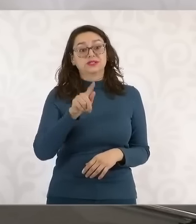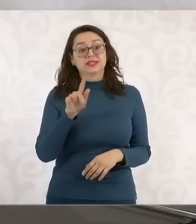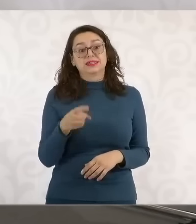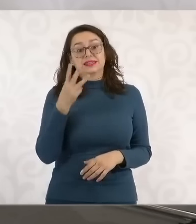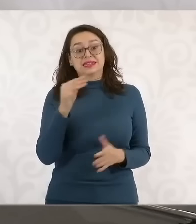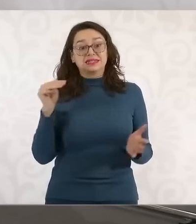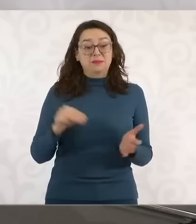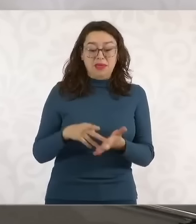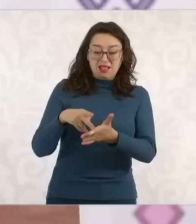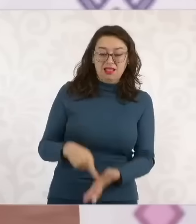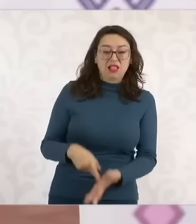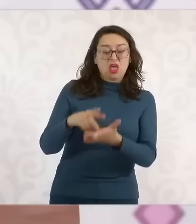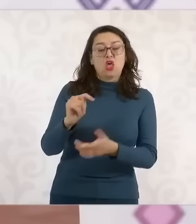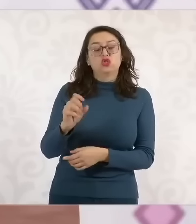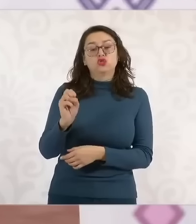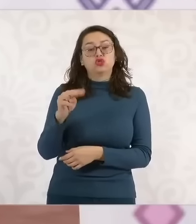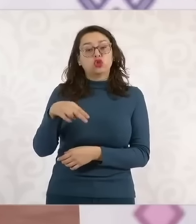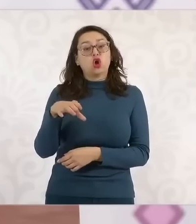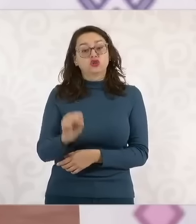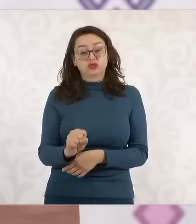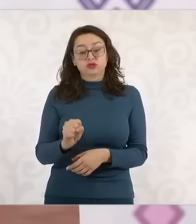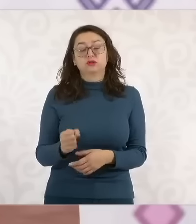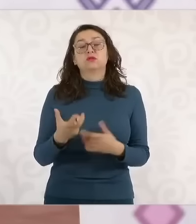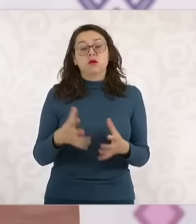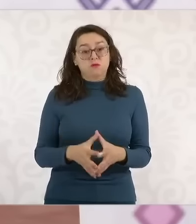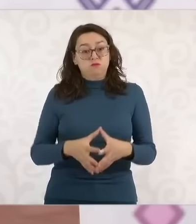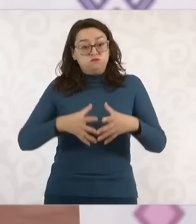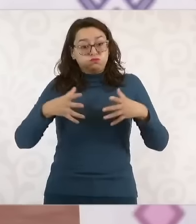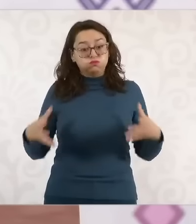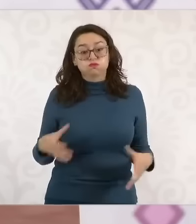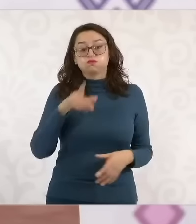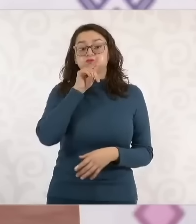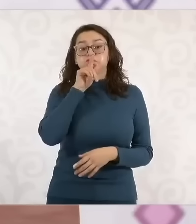lo que representa un crecimiento del 38% de nuestra compañía en México. Y si lo ponemos, como